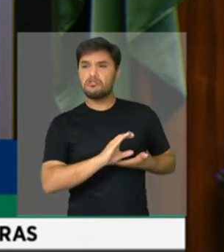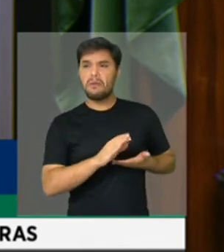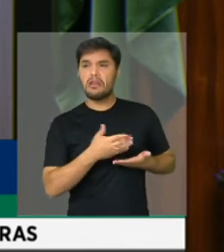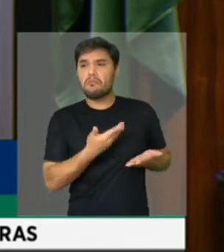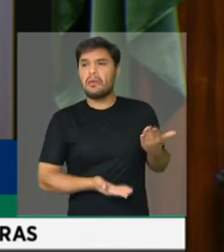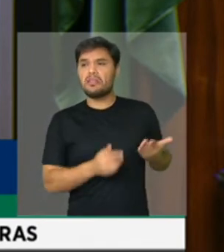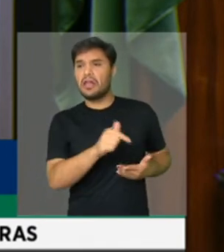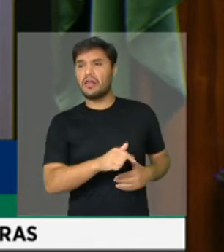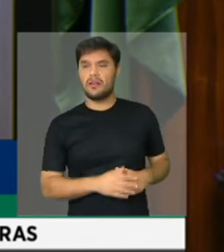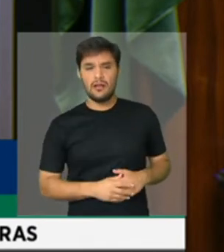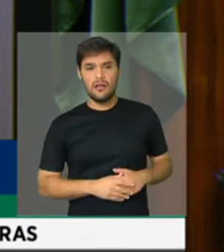EMPRESA... ALTAMENTE LUCRATIVA... COM QUE OBJETIVO?